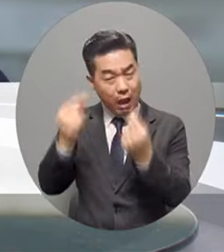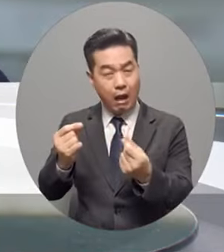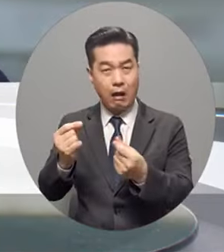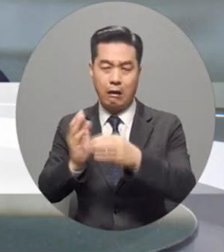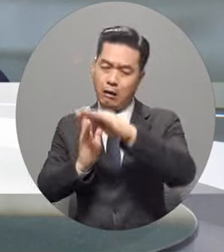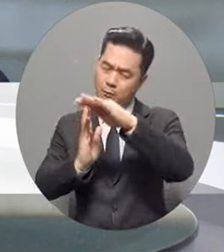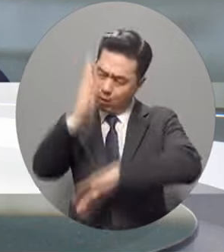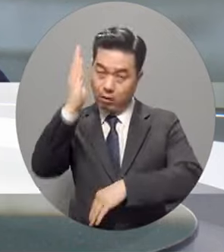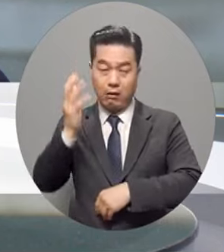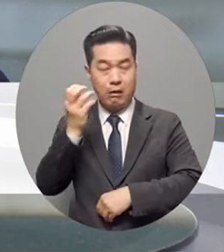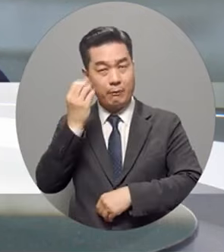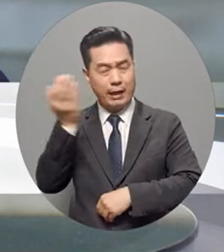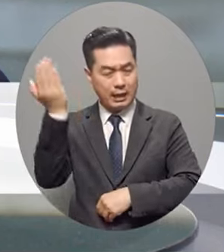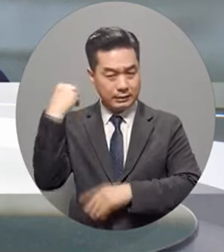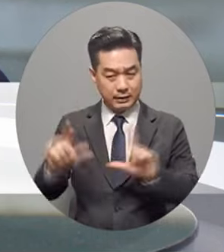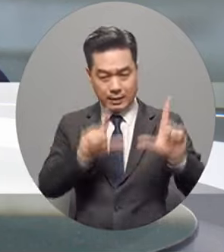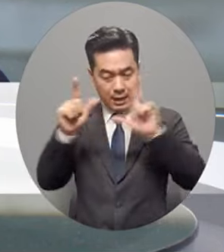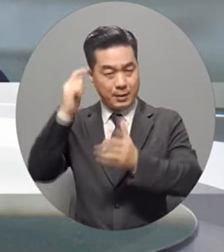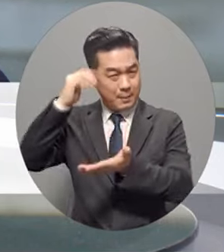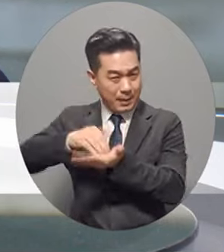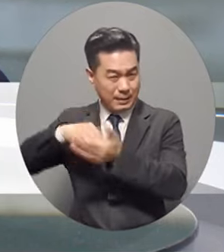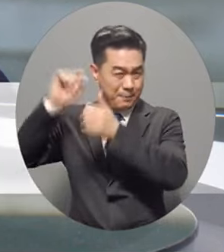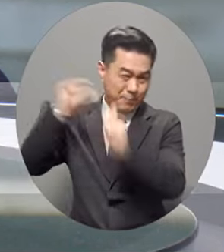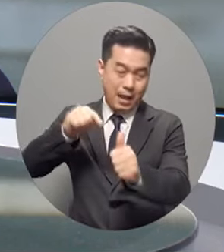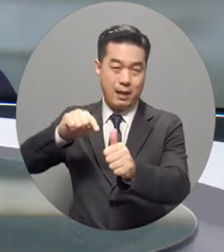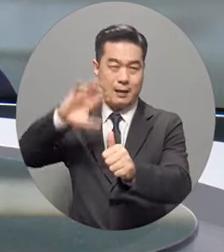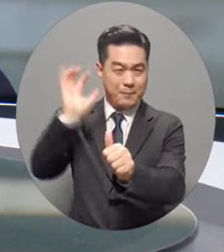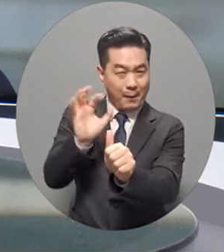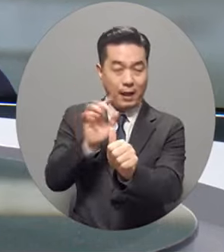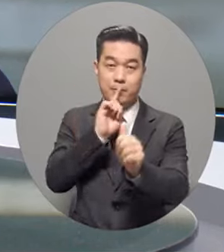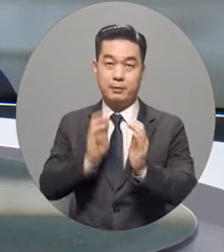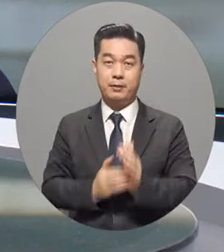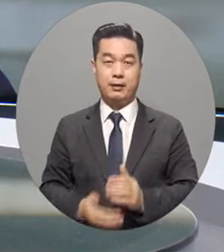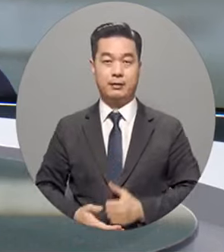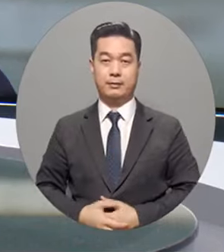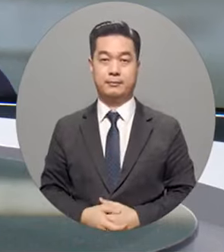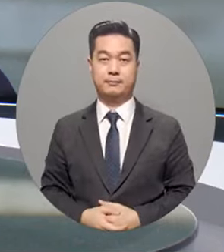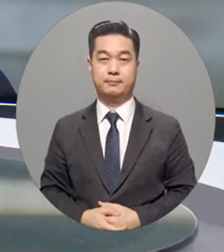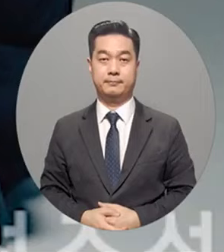재판부는 소설을 뛰어넘은 막장 현실이라며지나온 삶을 반성하라고 질타했습니다.